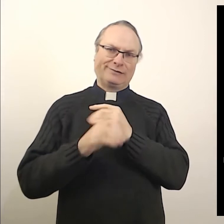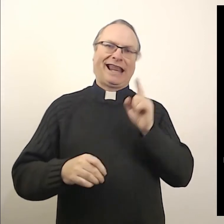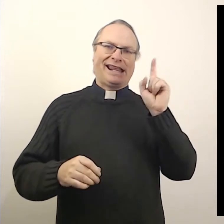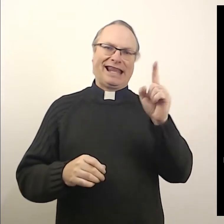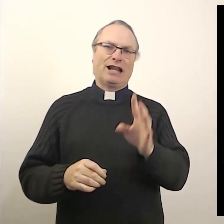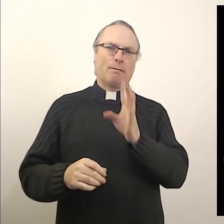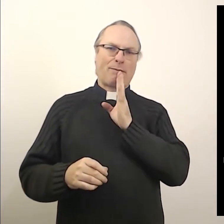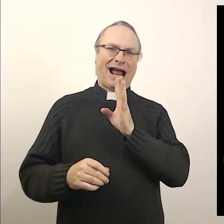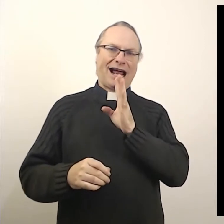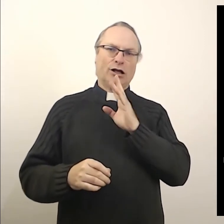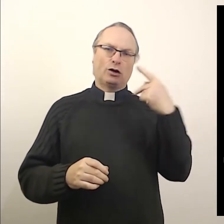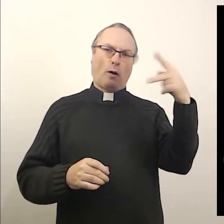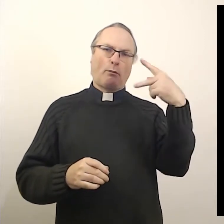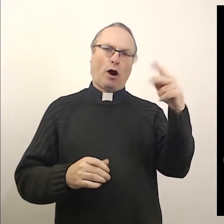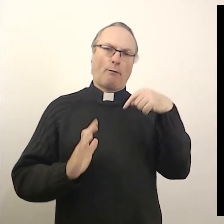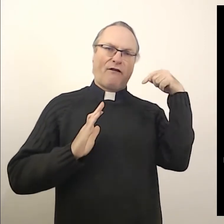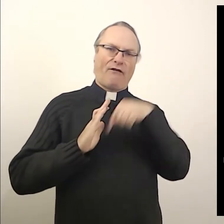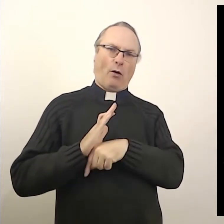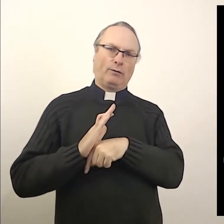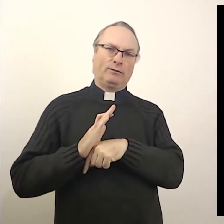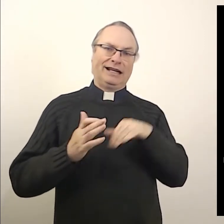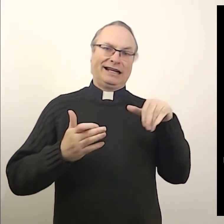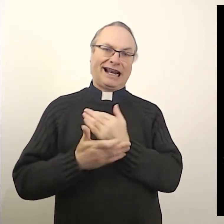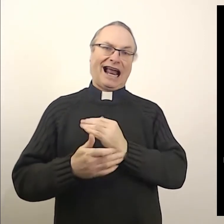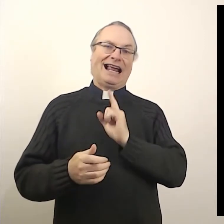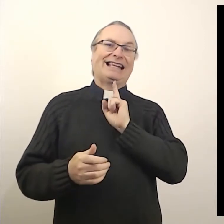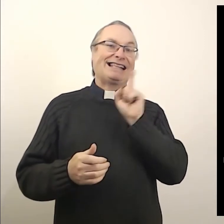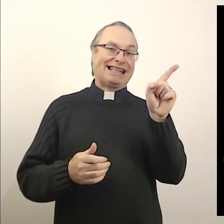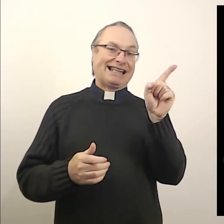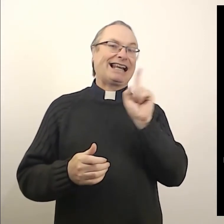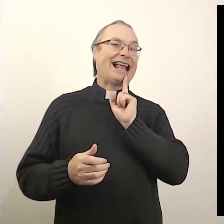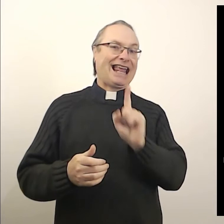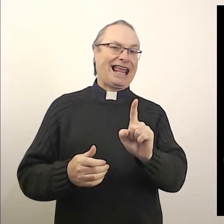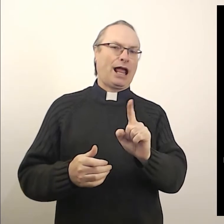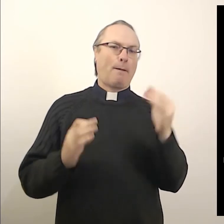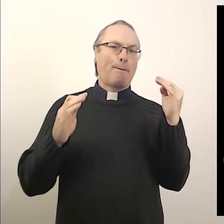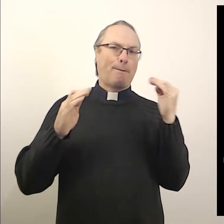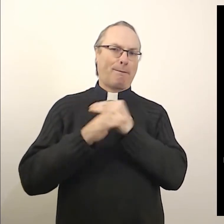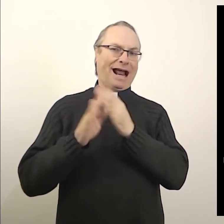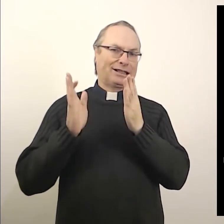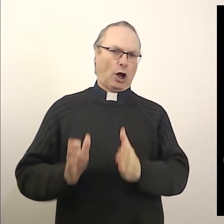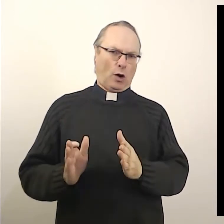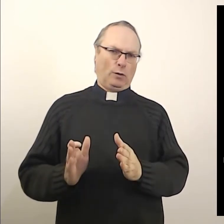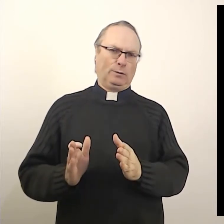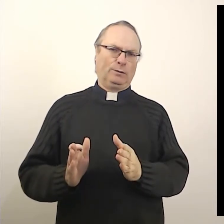il parle de son propre fond, car il est menteur